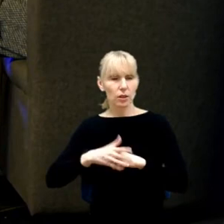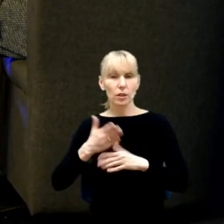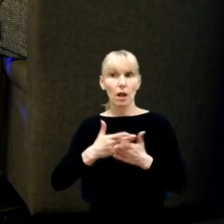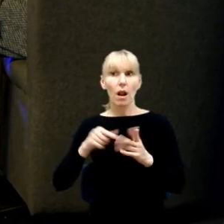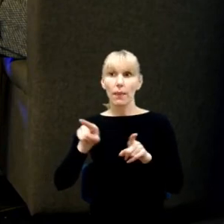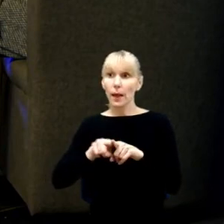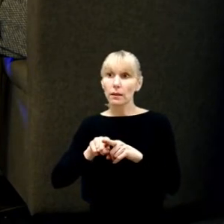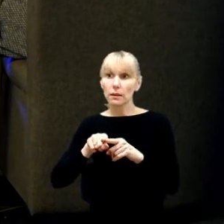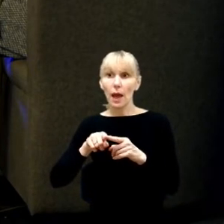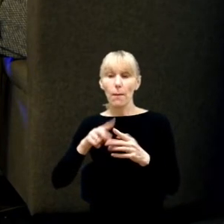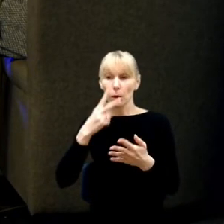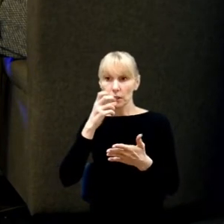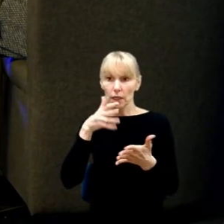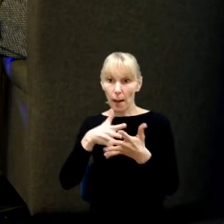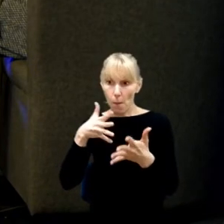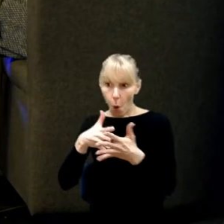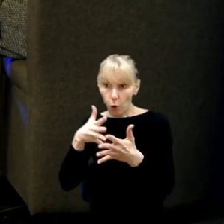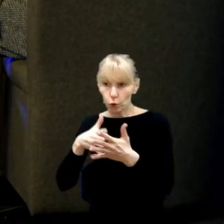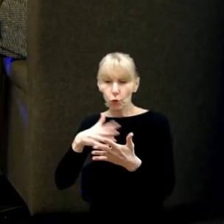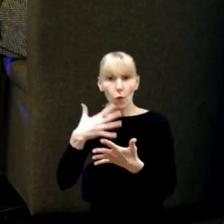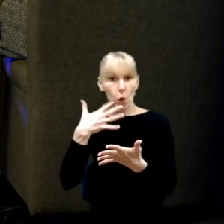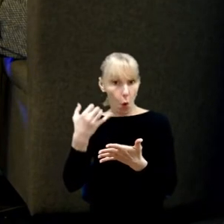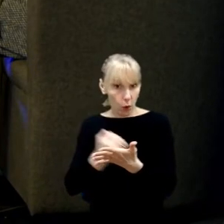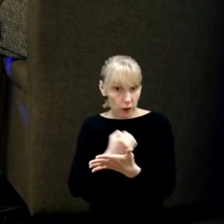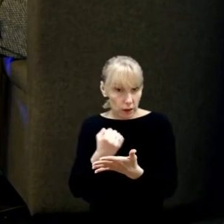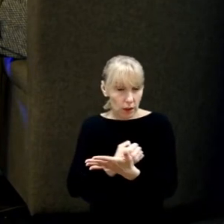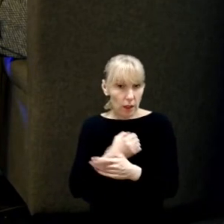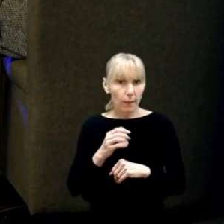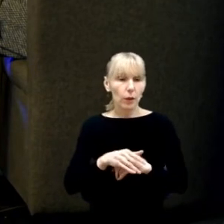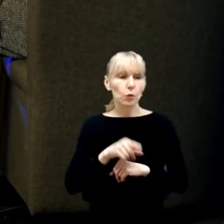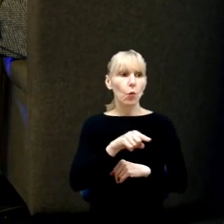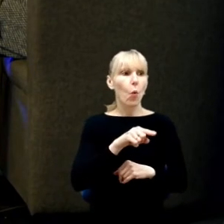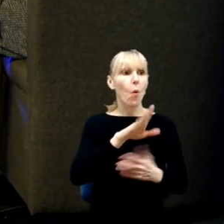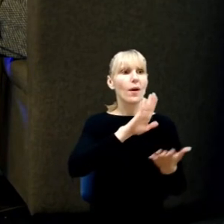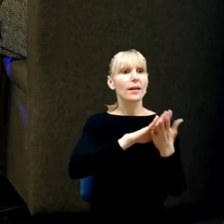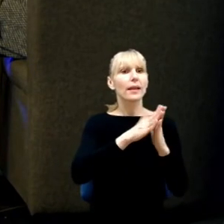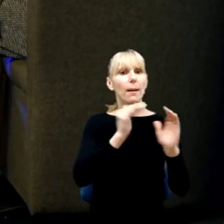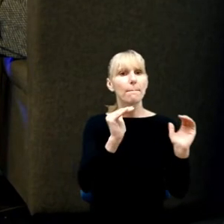i tu jest właśnie problem, że te rynki mniejsze mają bardzo, szczególnie małe rynki,